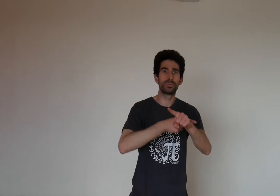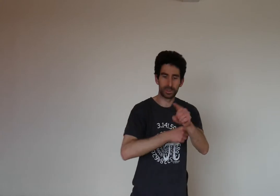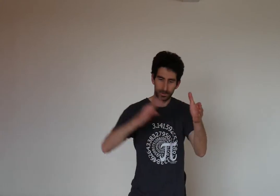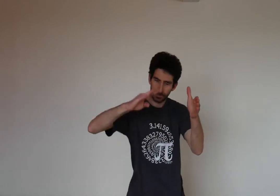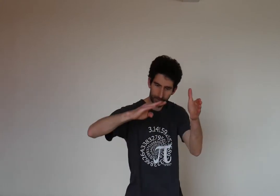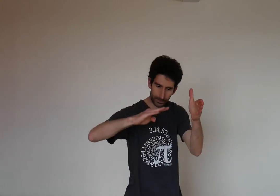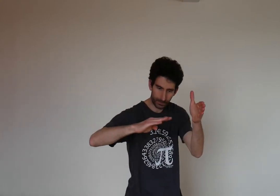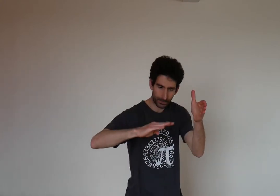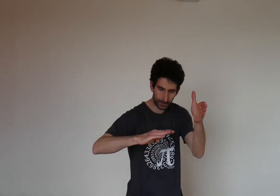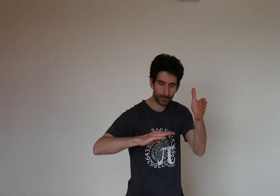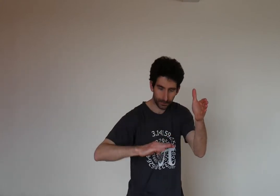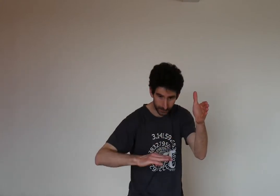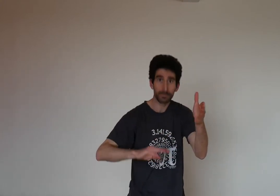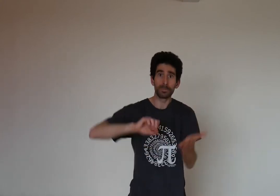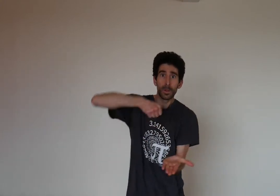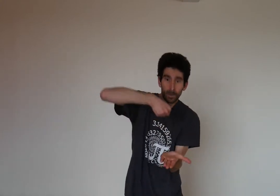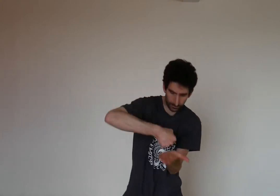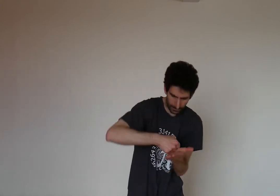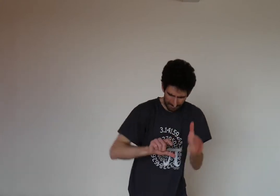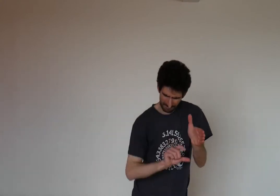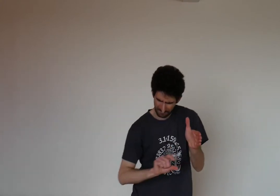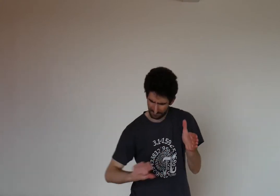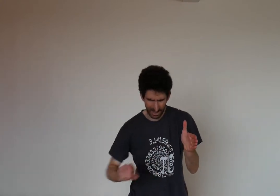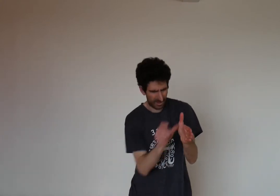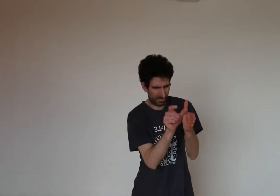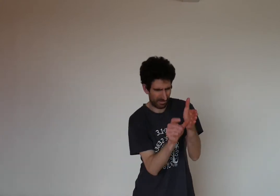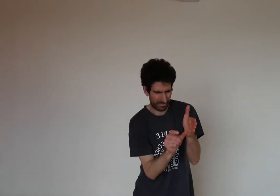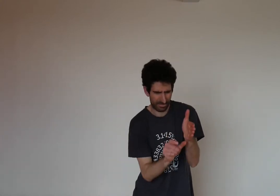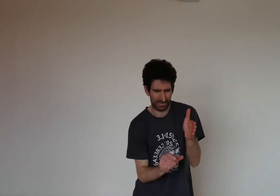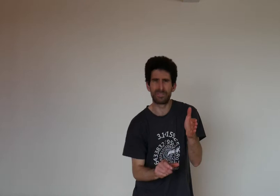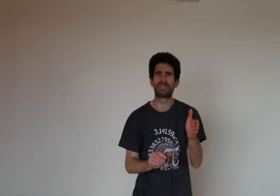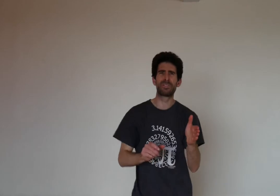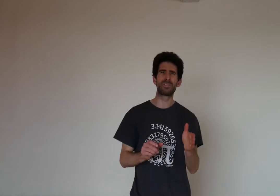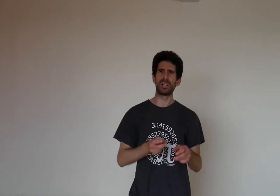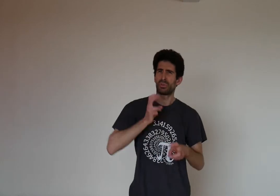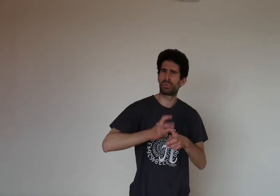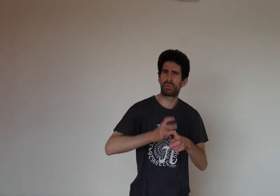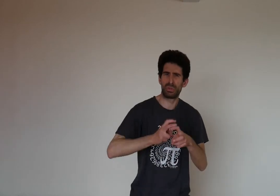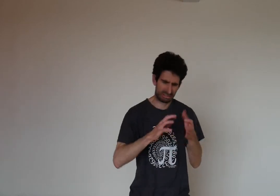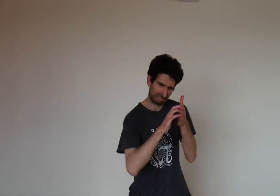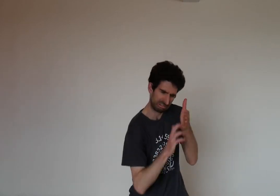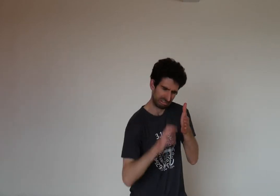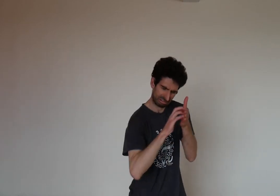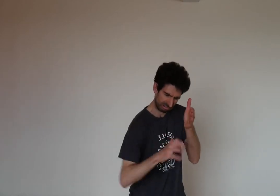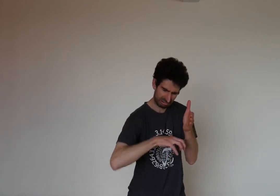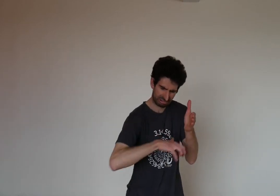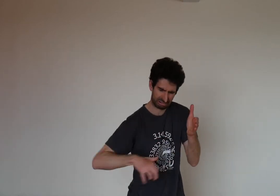Petit à petit, la fosse se vide. Au fond et sur les parois, il reste une couche dure à gratter.